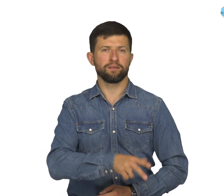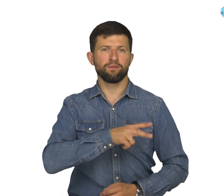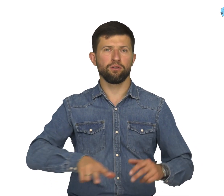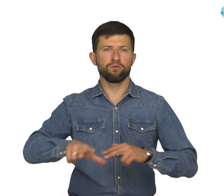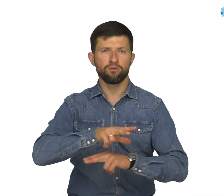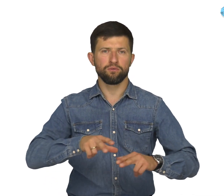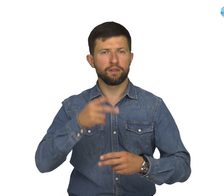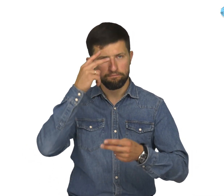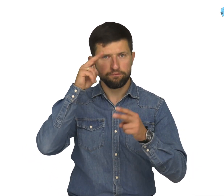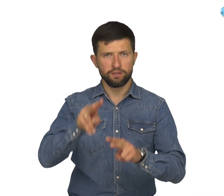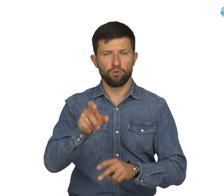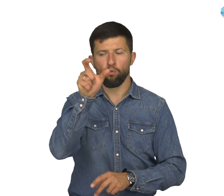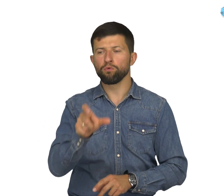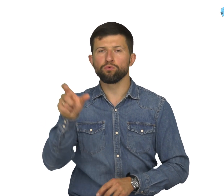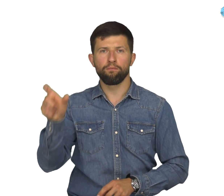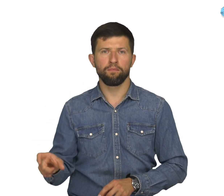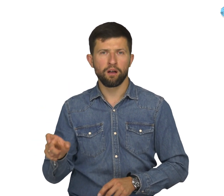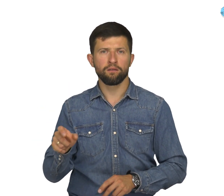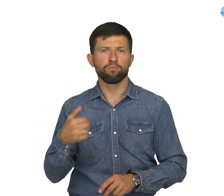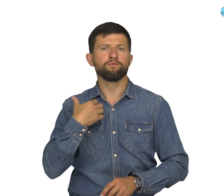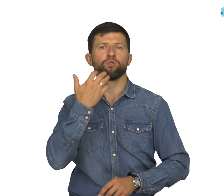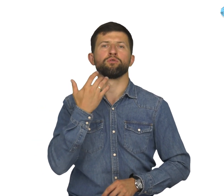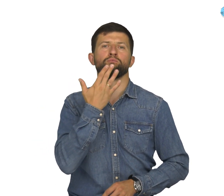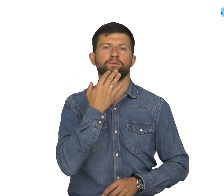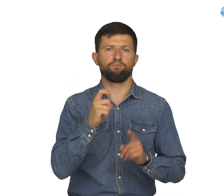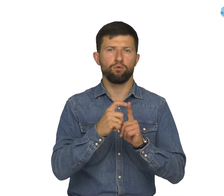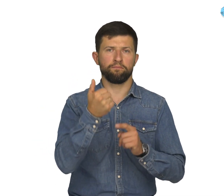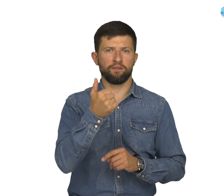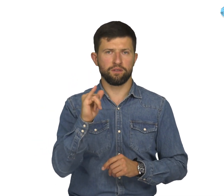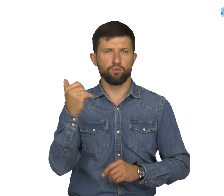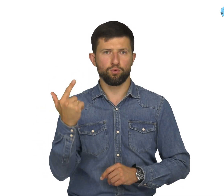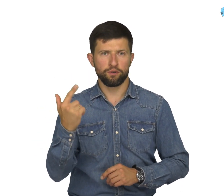Zasiłek rodzinny przysługuje osobom wymienionym w punktach 1 i 2,